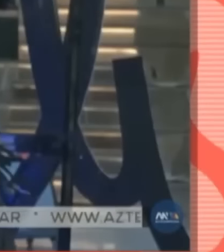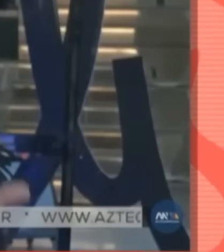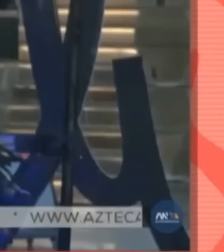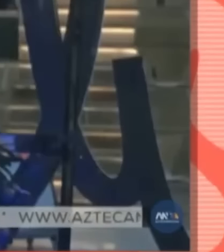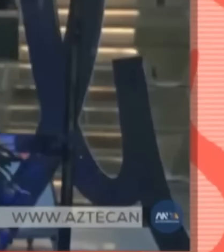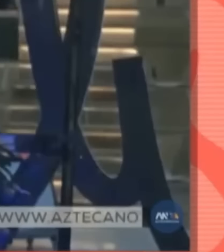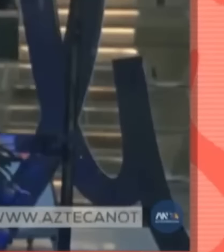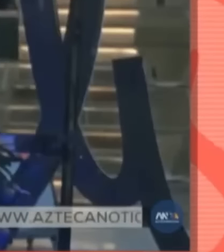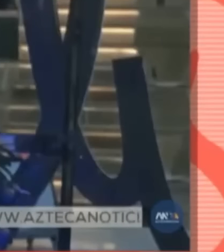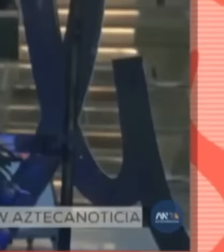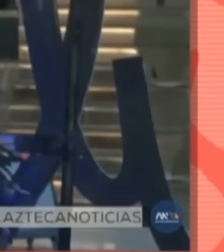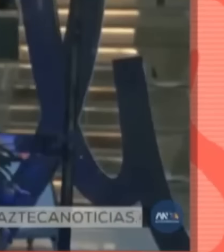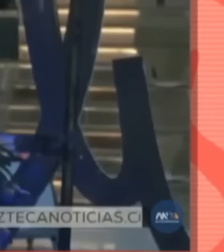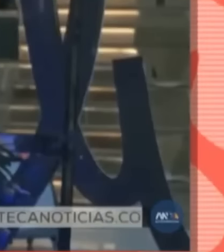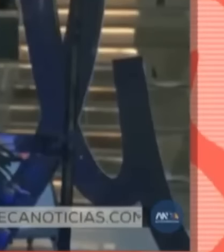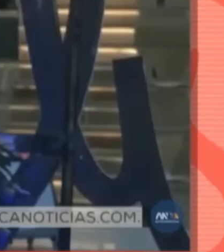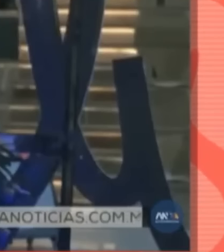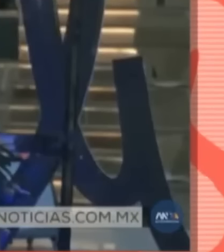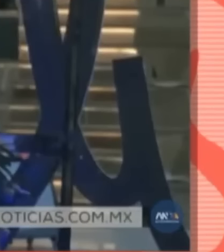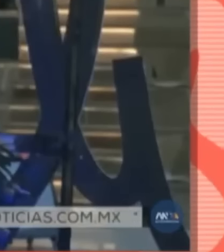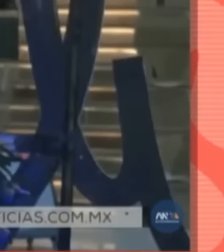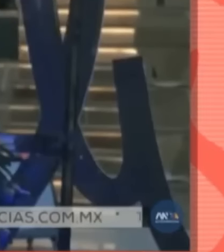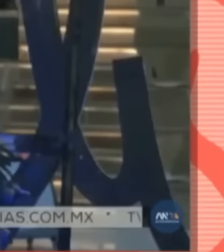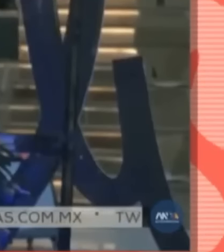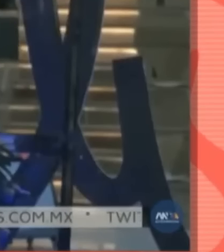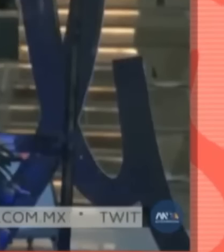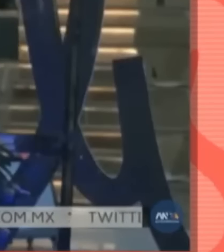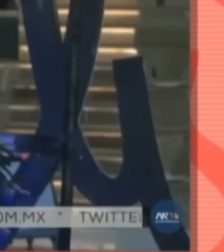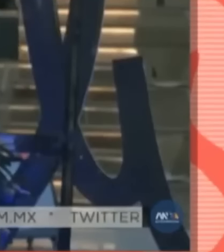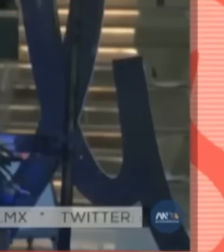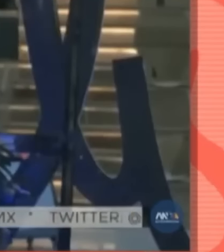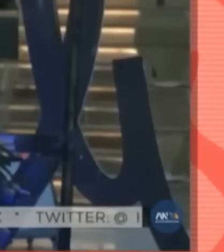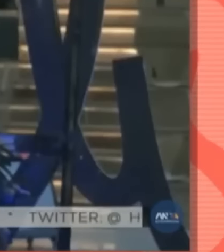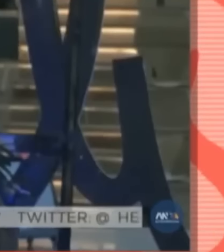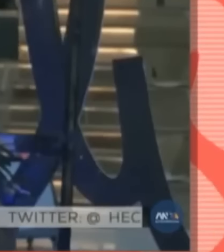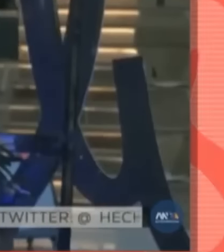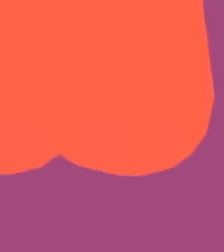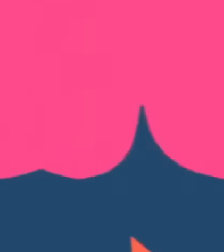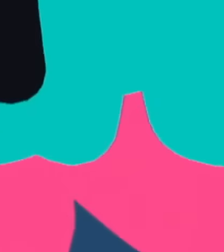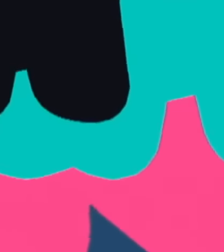del financiamiento ilícito y sobre todo se le resta competitividad a los partidos minoritario.